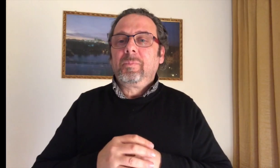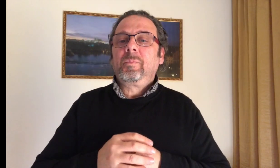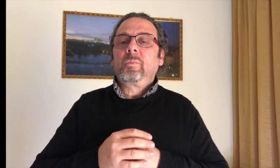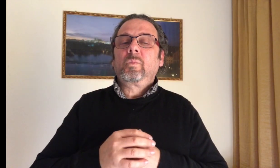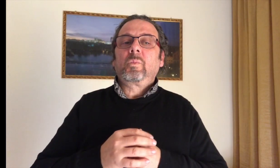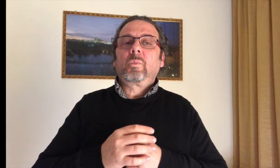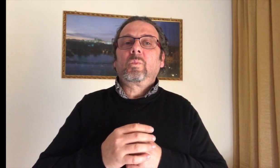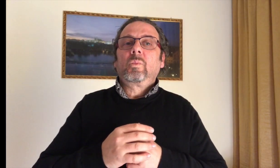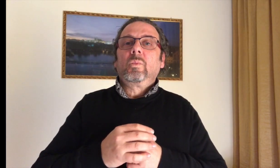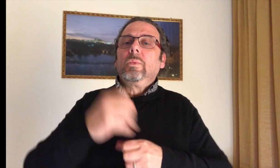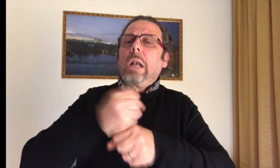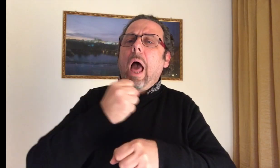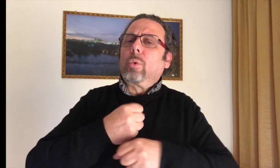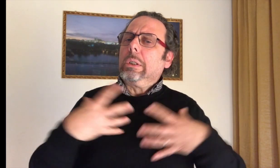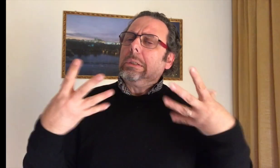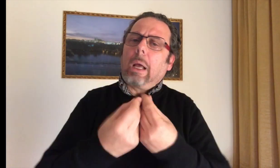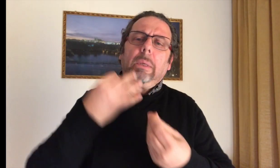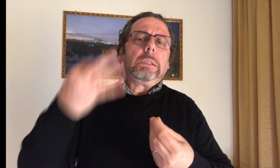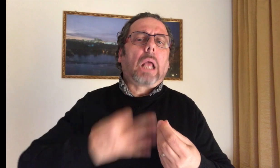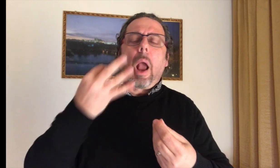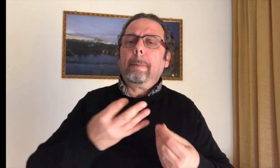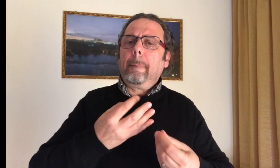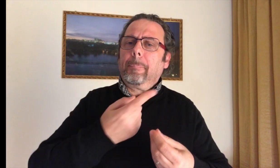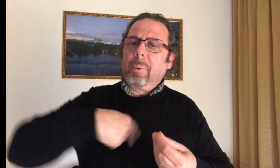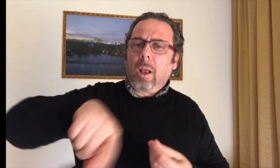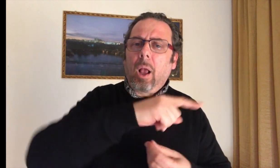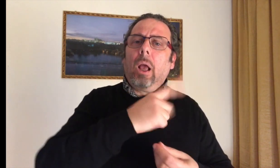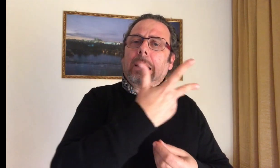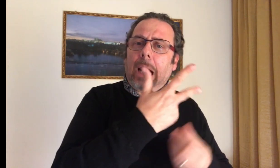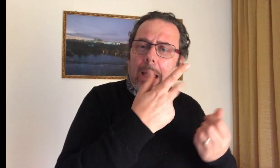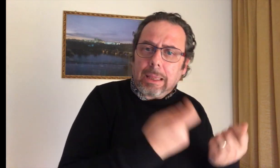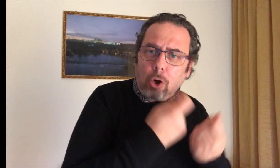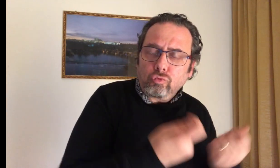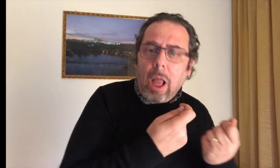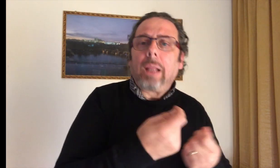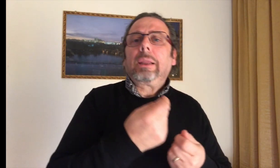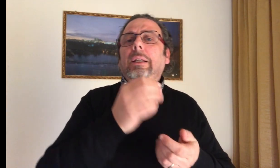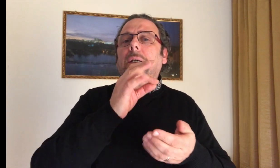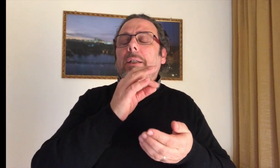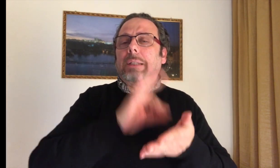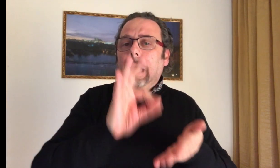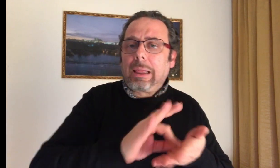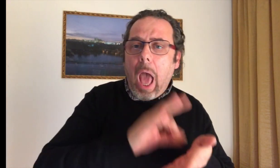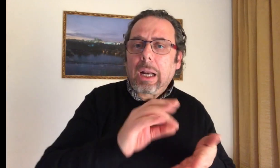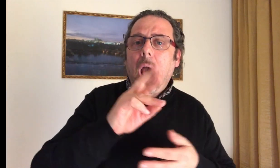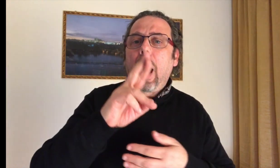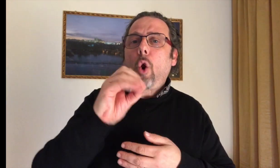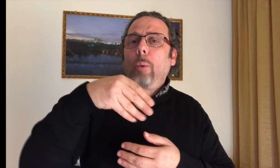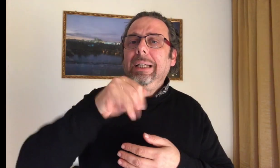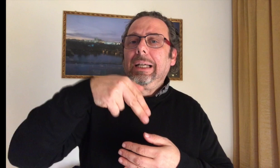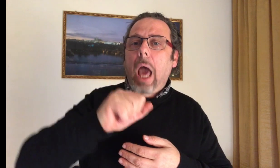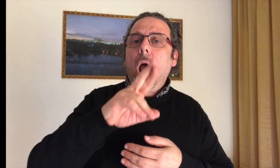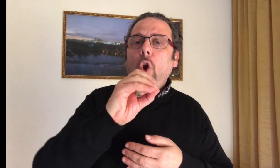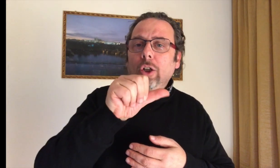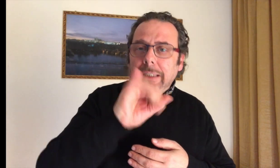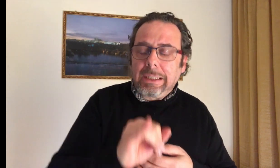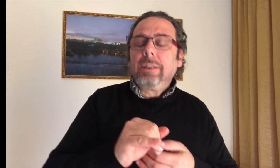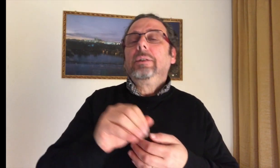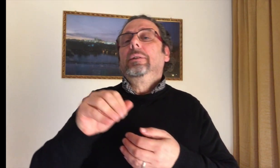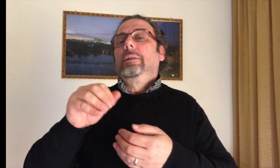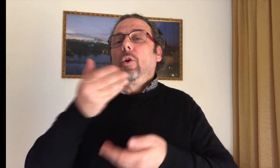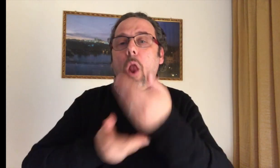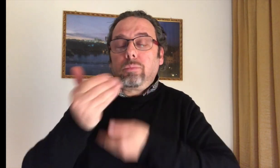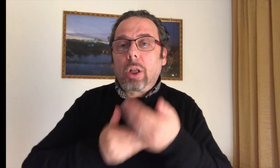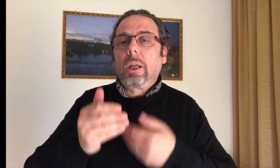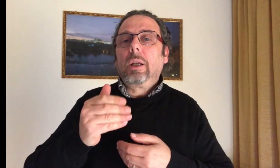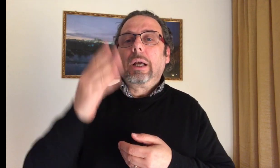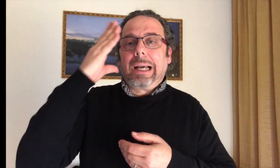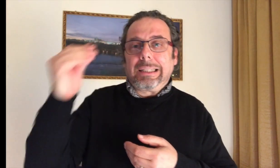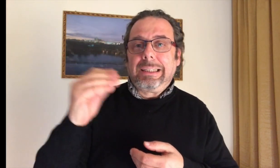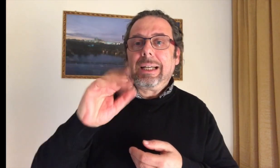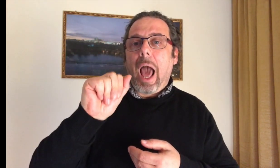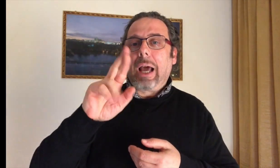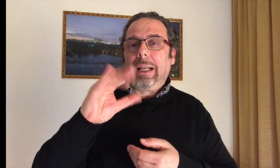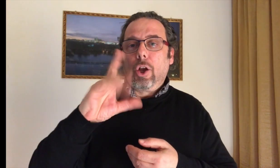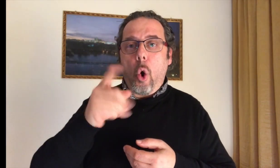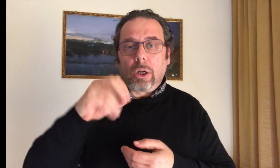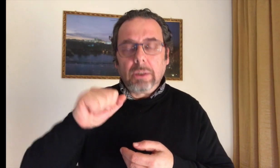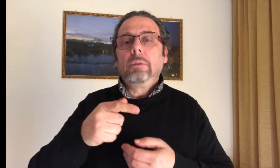sempre con quei tre tirocinanti, con la segretaria Romina Rossi e con la collaboratrice Cristina Arrigoni.